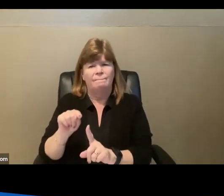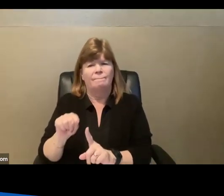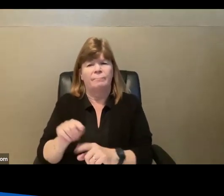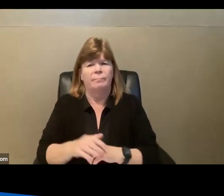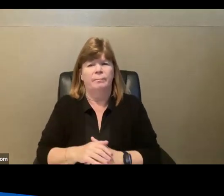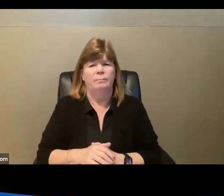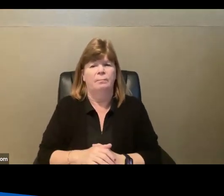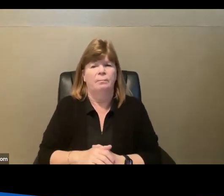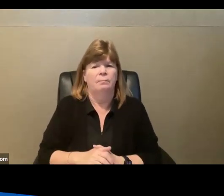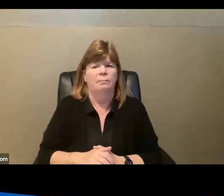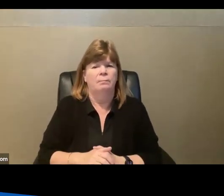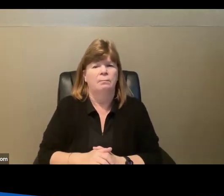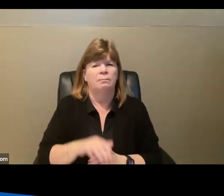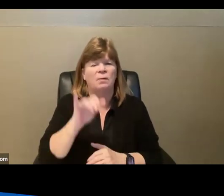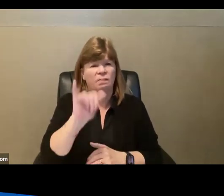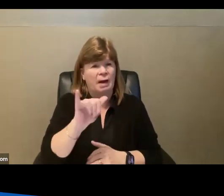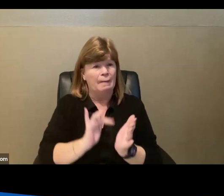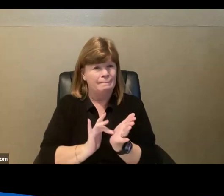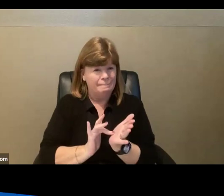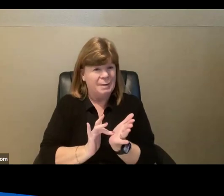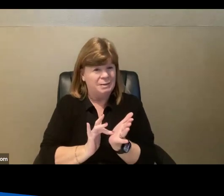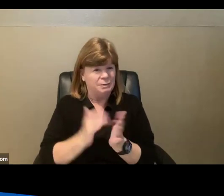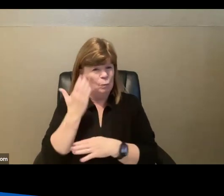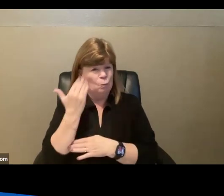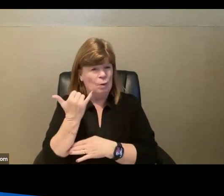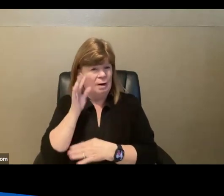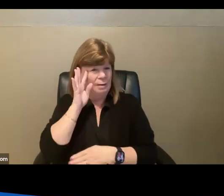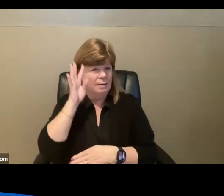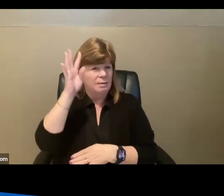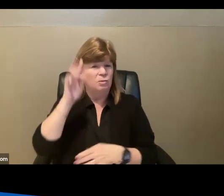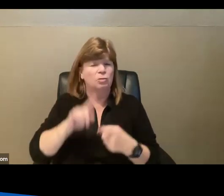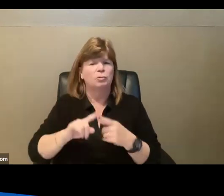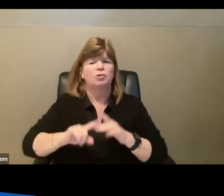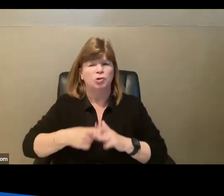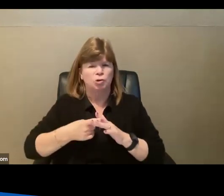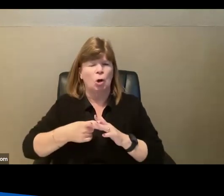Estos medicamentos están creados para empezar a reducir esa infección.